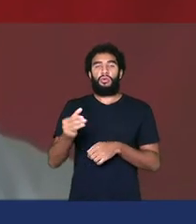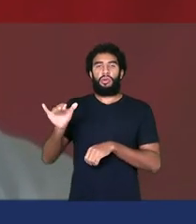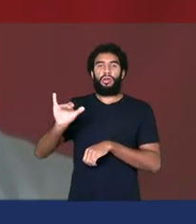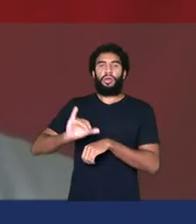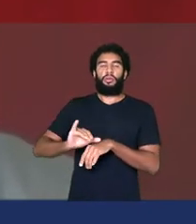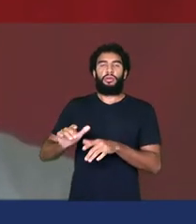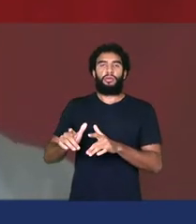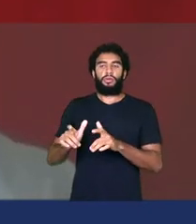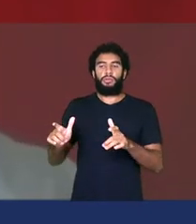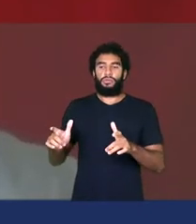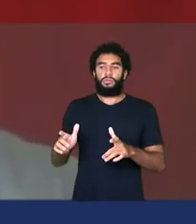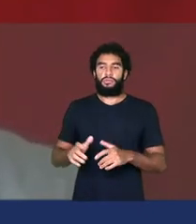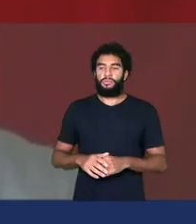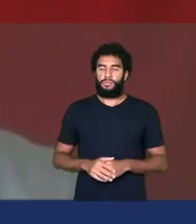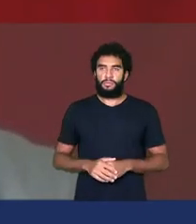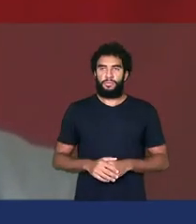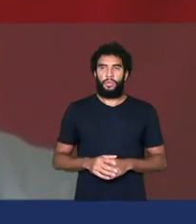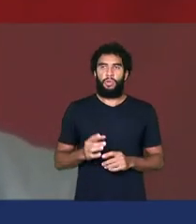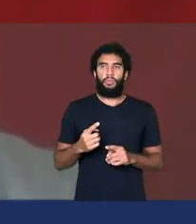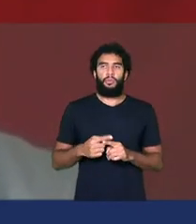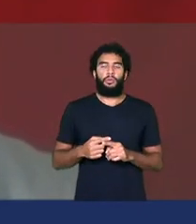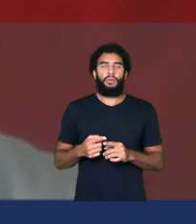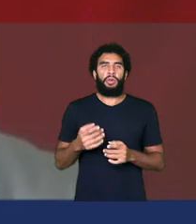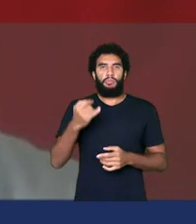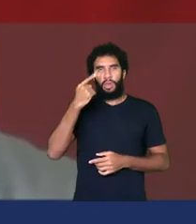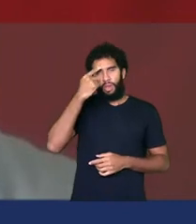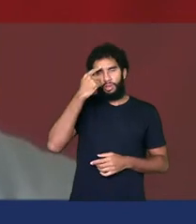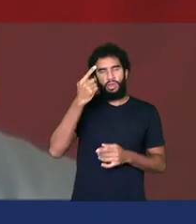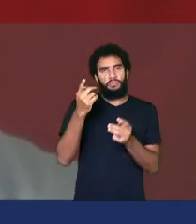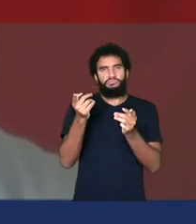SIMPLESMENTE A DOIS, TRÊS ESTADOS OU CAPITAIS DE GRANDE PORTE. AÍ NÓS ESTAMOS INVERTENDO A LÓGICA. QUEM TEM